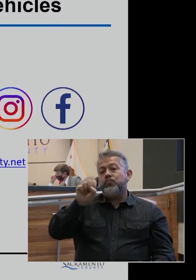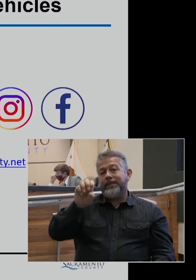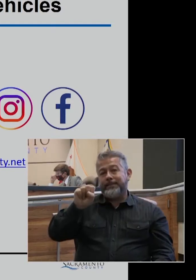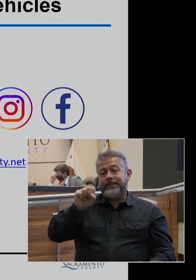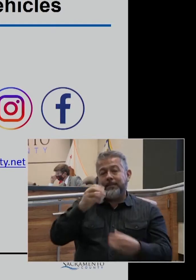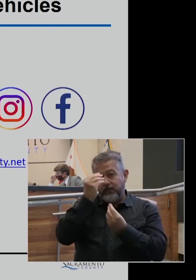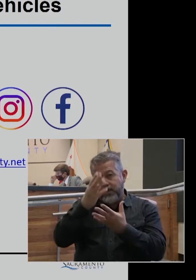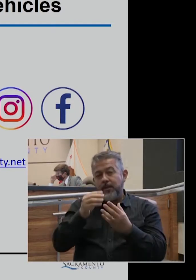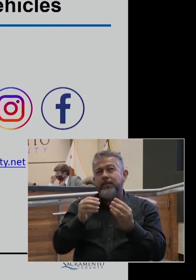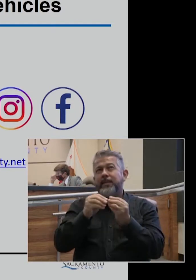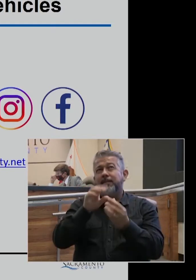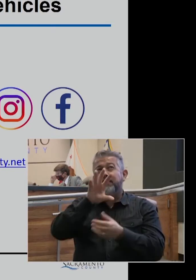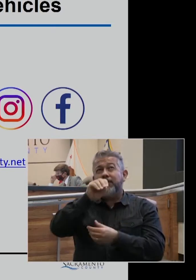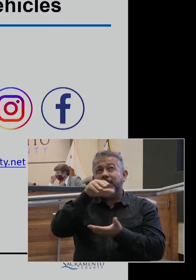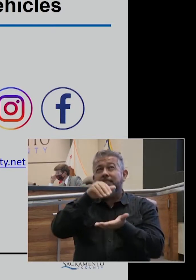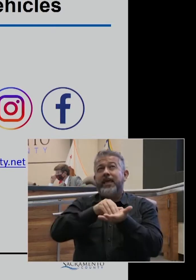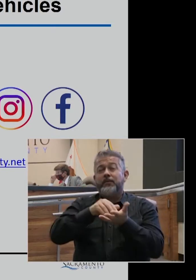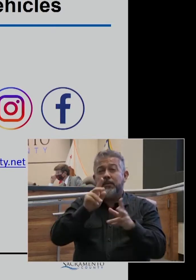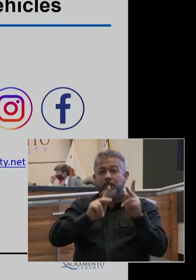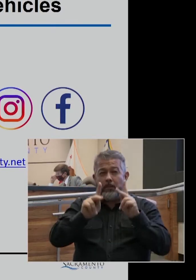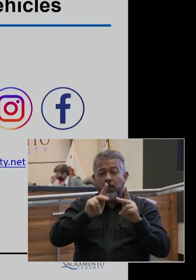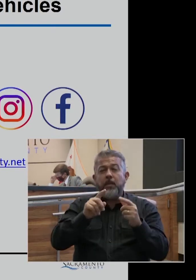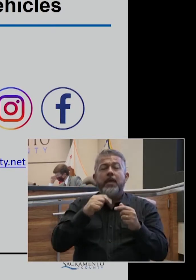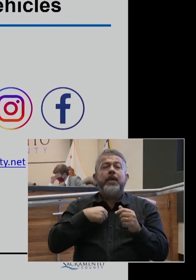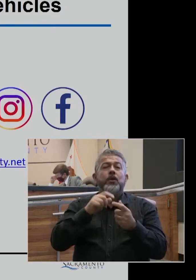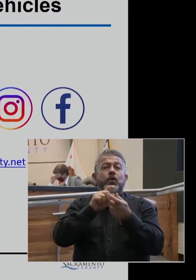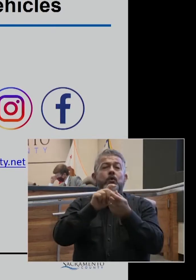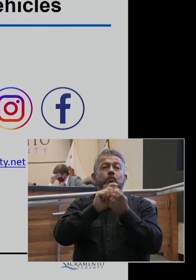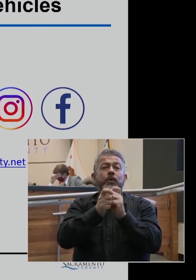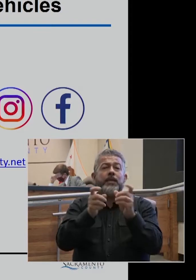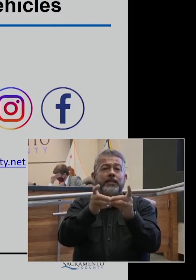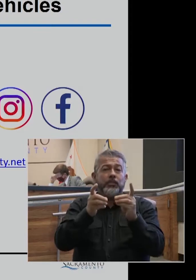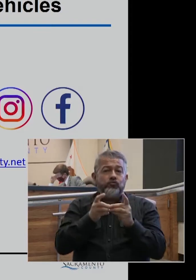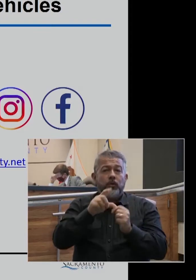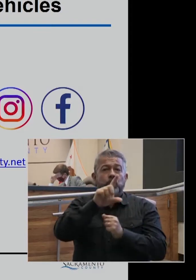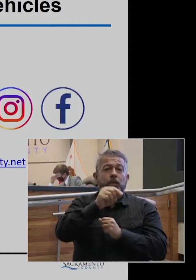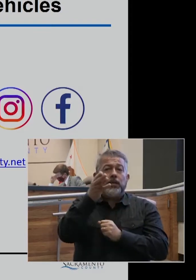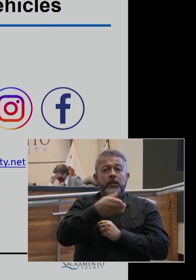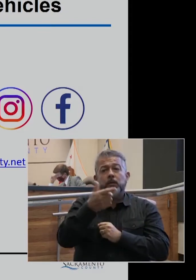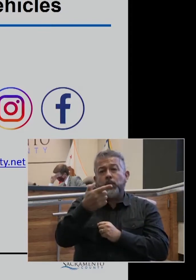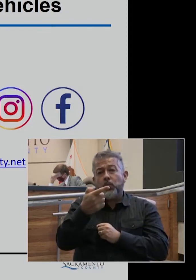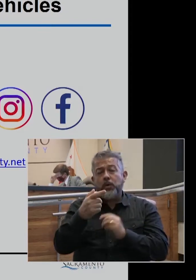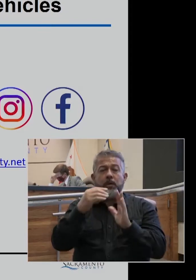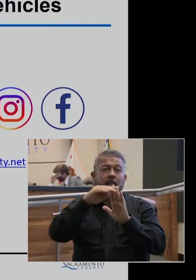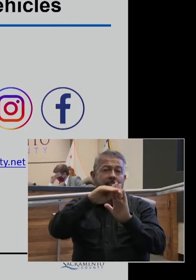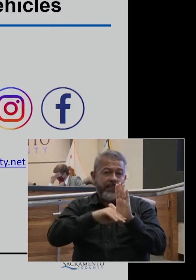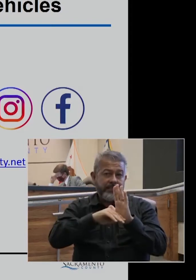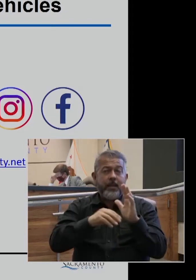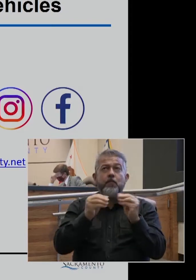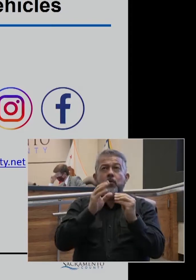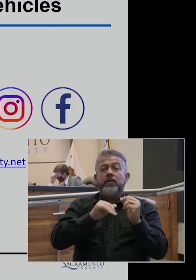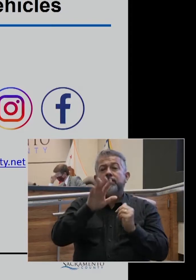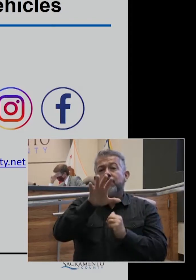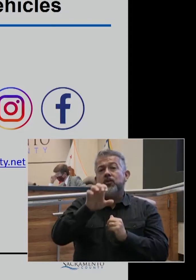MUMMING MORE THAN 50,000 RECIPIENTS AND REDISTRICTING